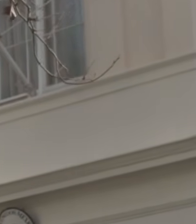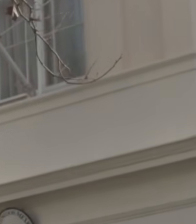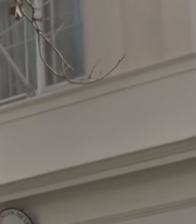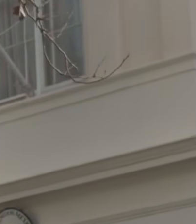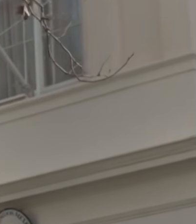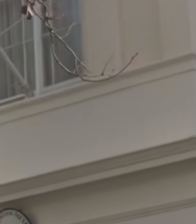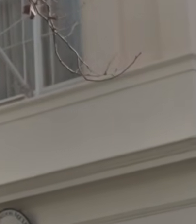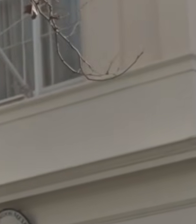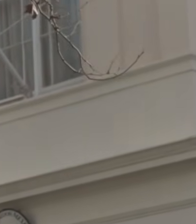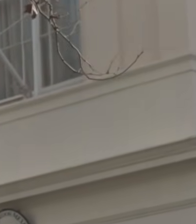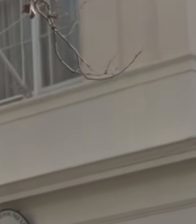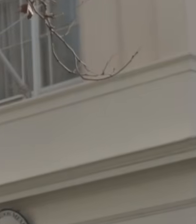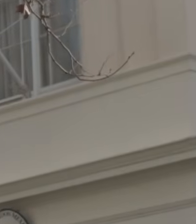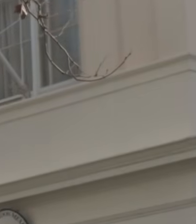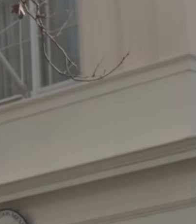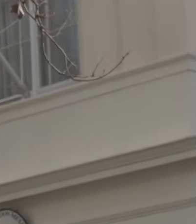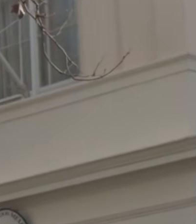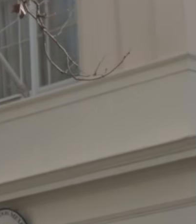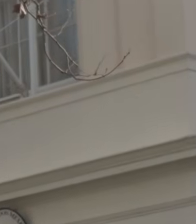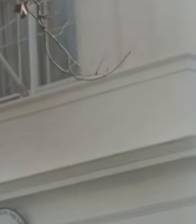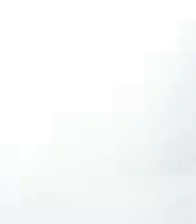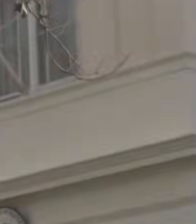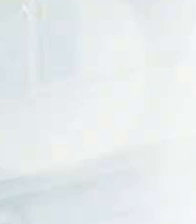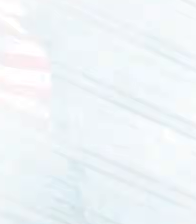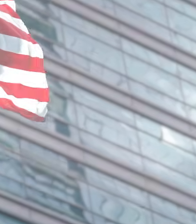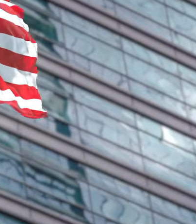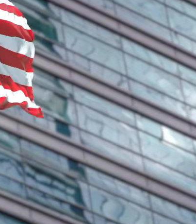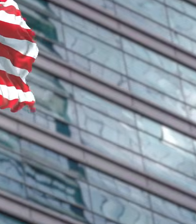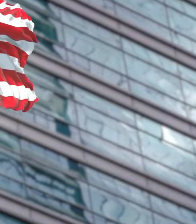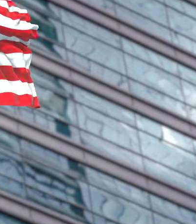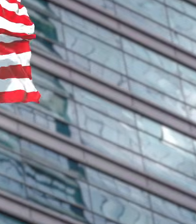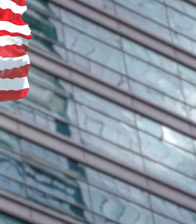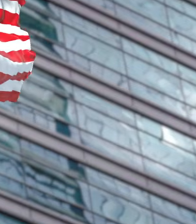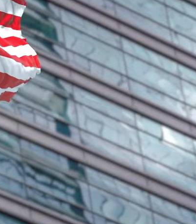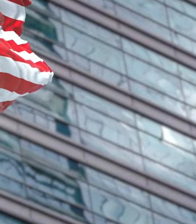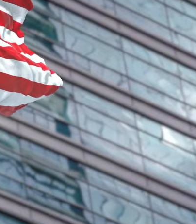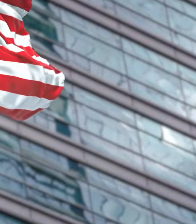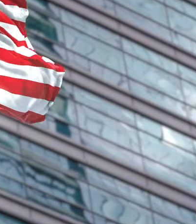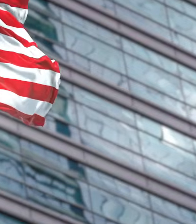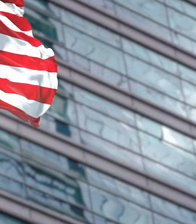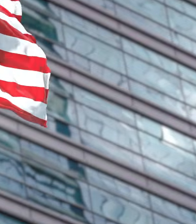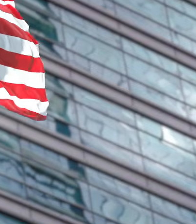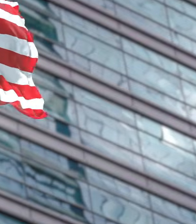el país día con día. México no tiene miedo porque la verdad nos respalda. Estados Unidos